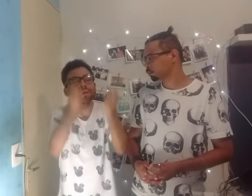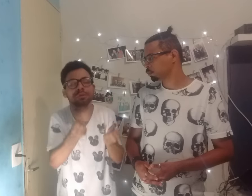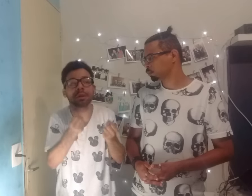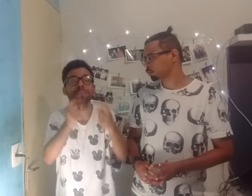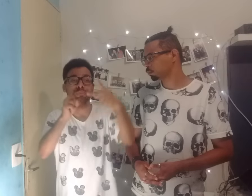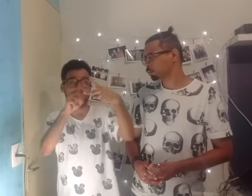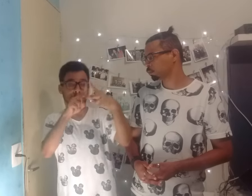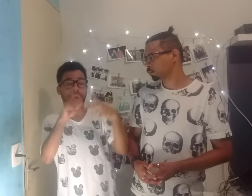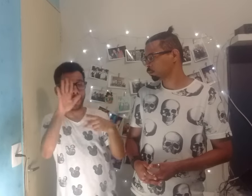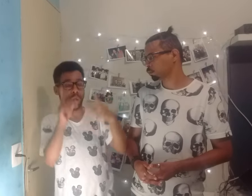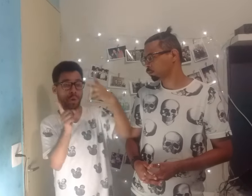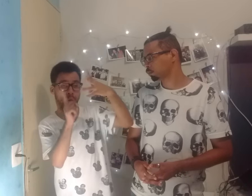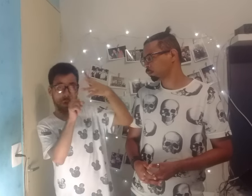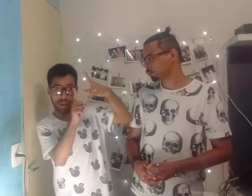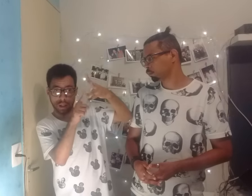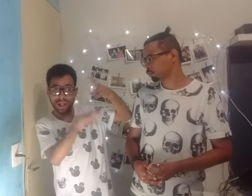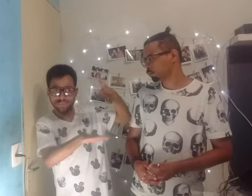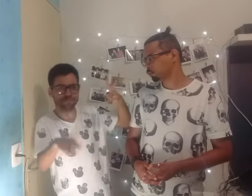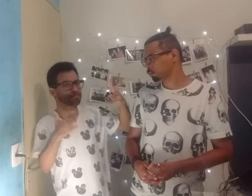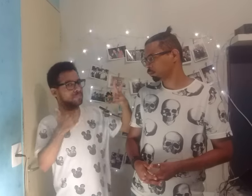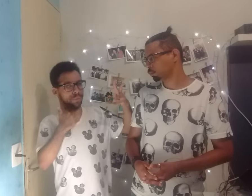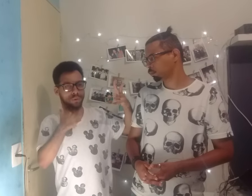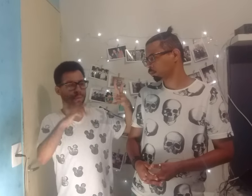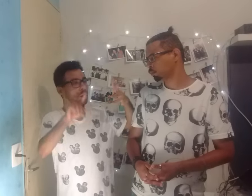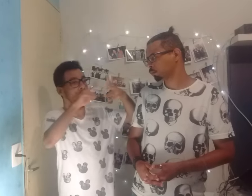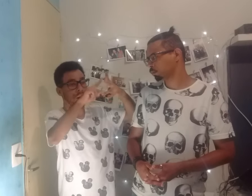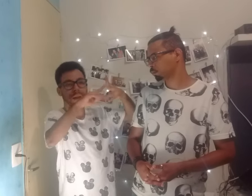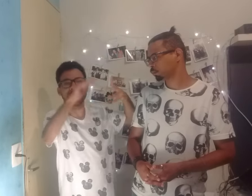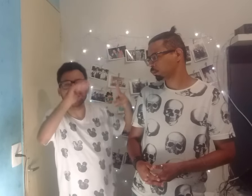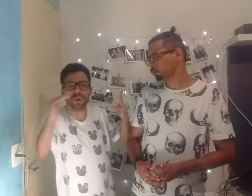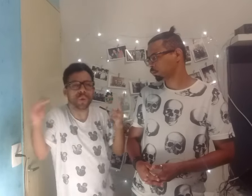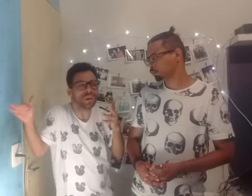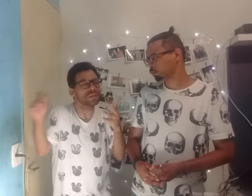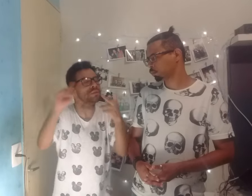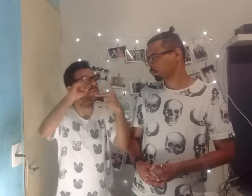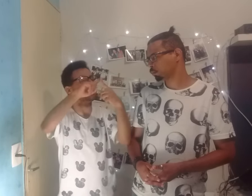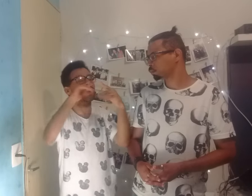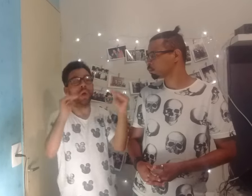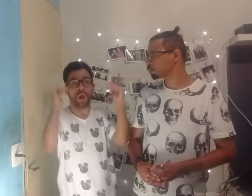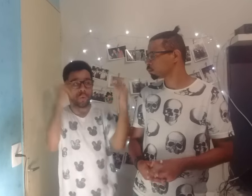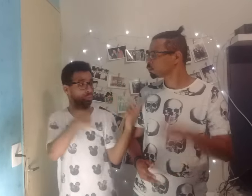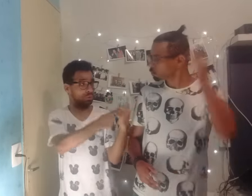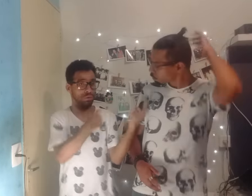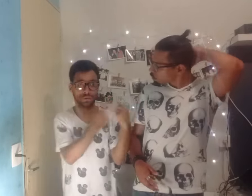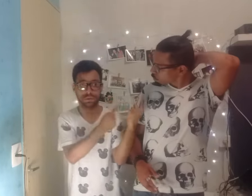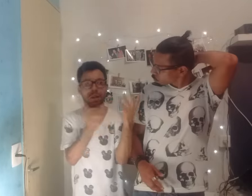Perceber eles , , outro tipo segunda não pode criança , ´pode jovens e adulto